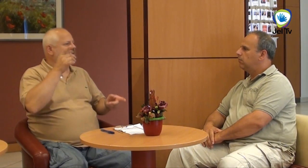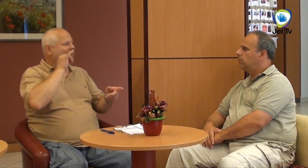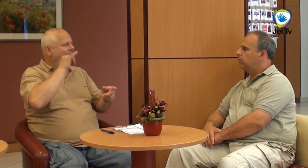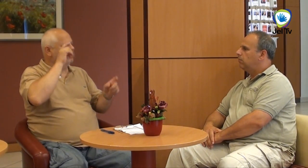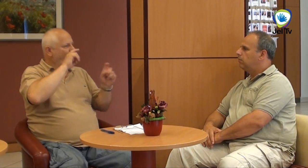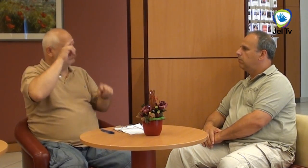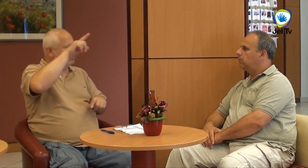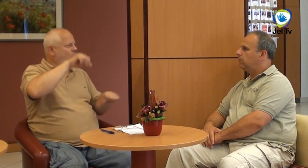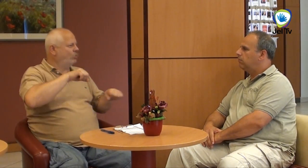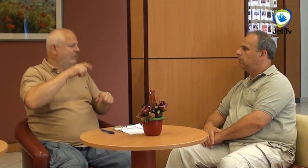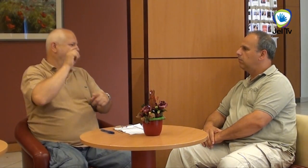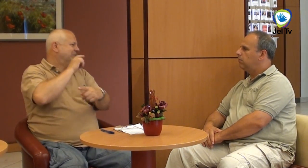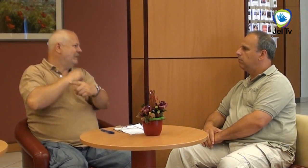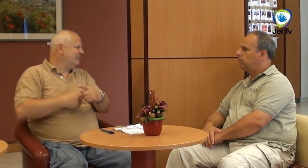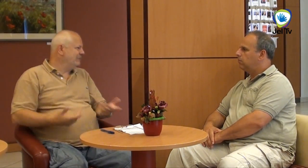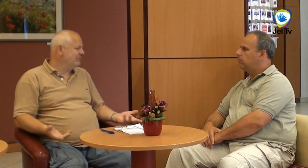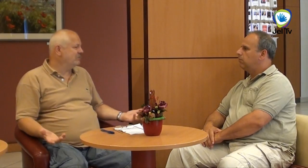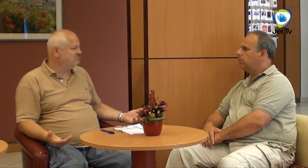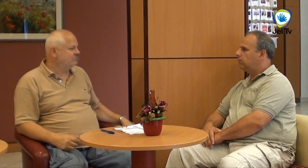És szerinte hibásan gondolkozik a Kormány.